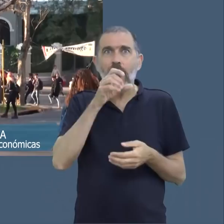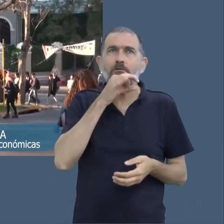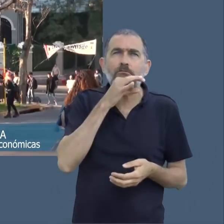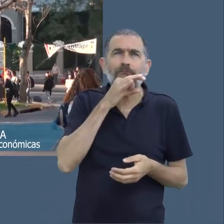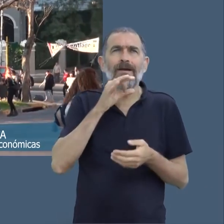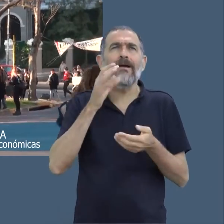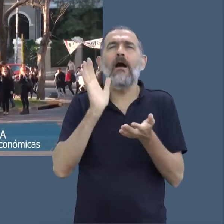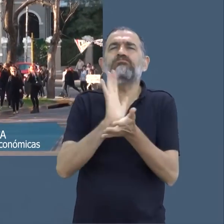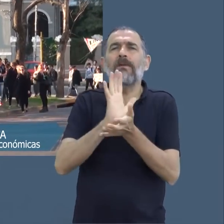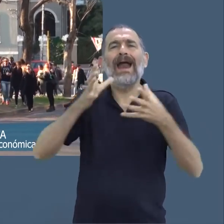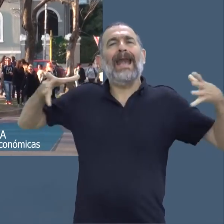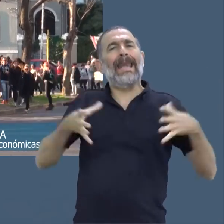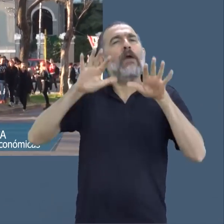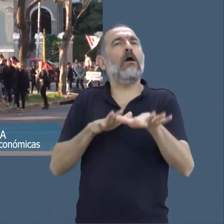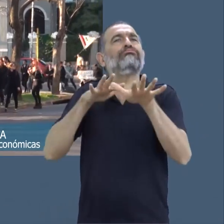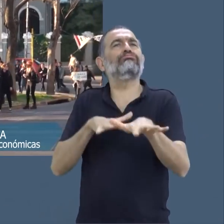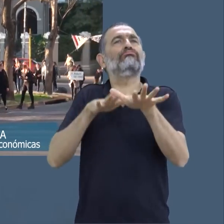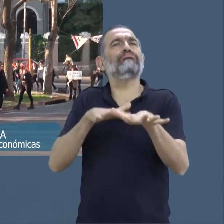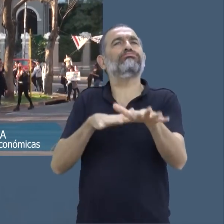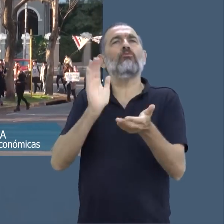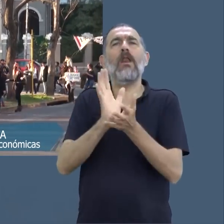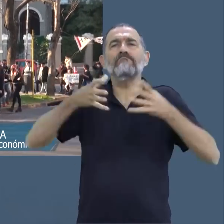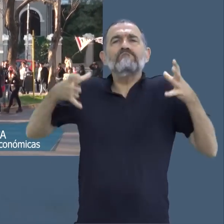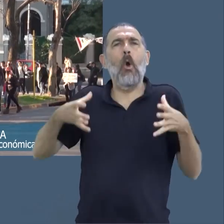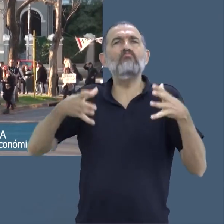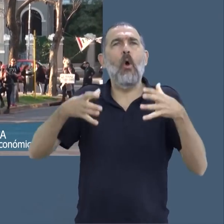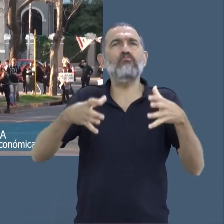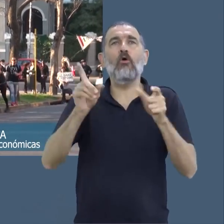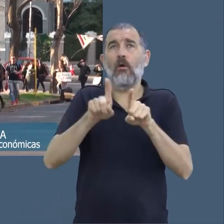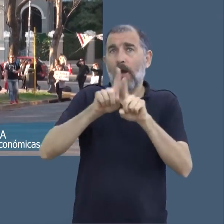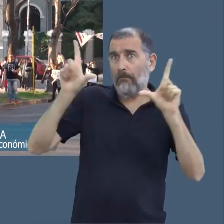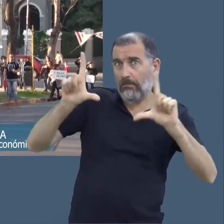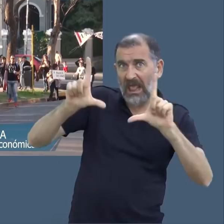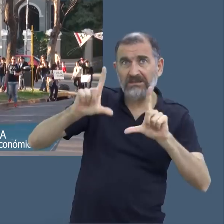masa, o como la prensa también, por ejemplo en Orwell, que tomamos esa referencia o en